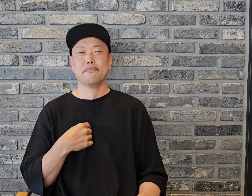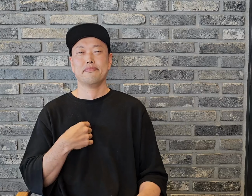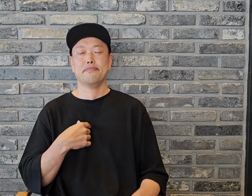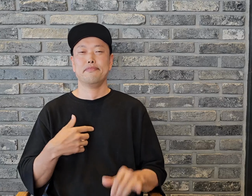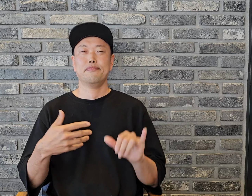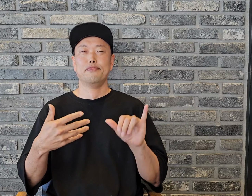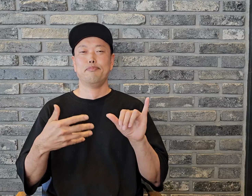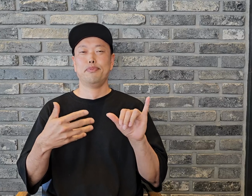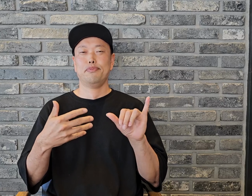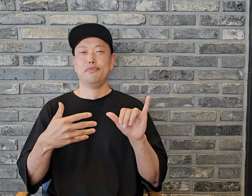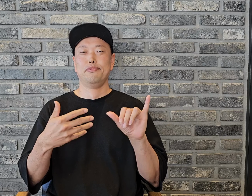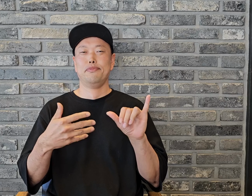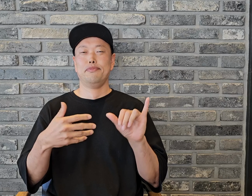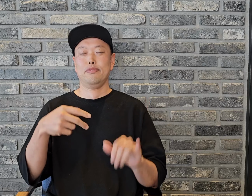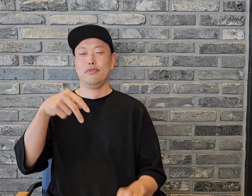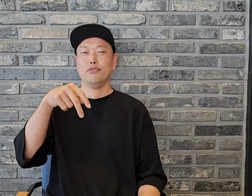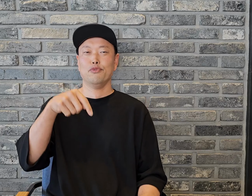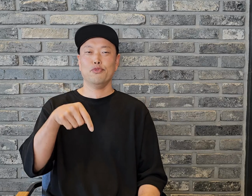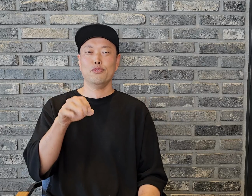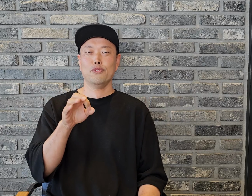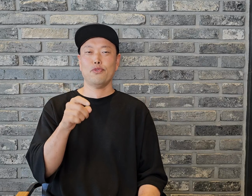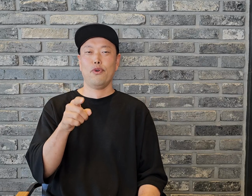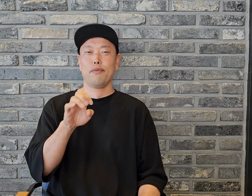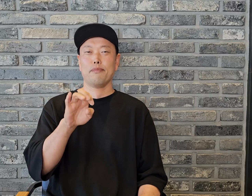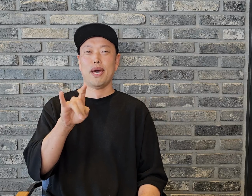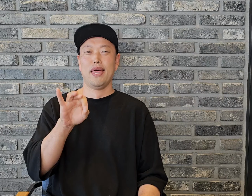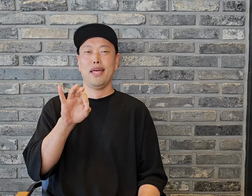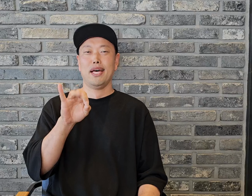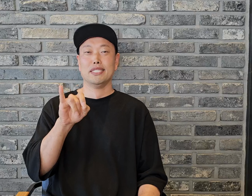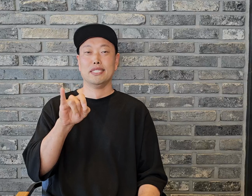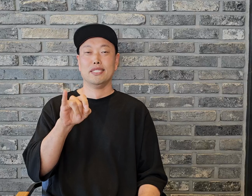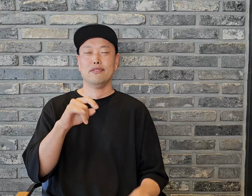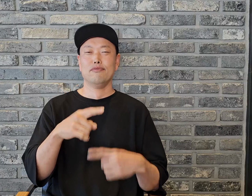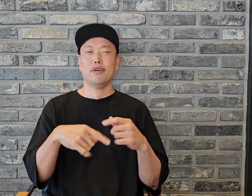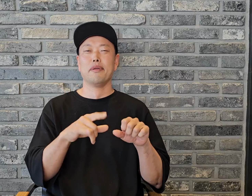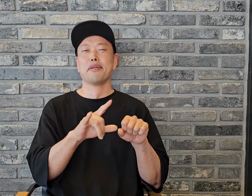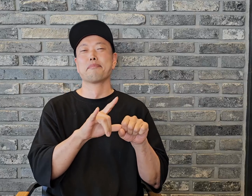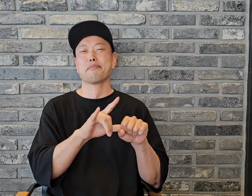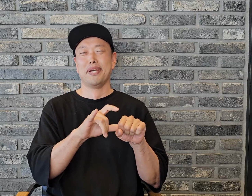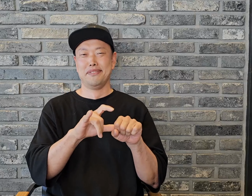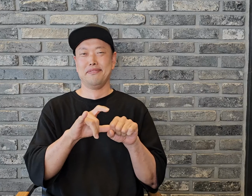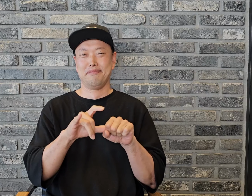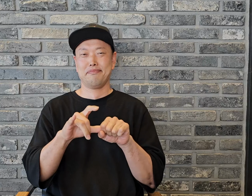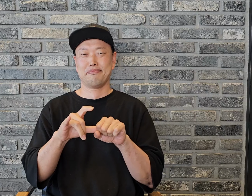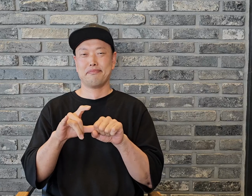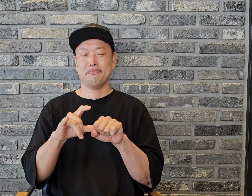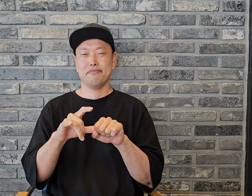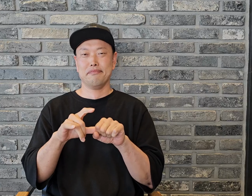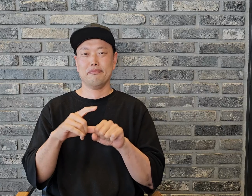手話＋かたつむりというYouTubeチャンネルを運営しています。 手話ではこのように表現します。